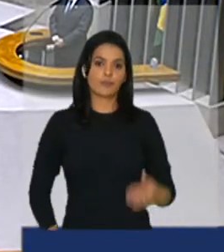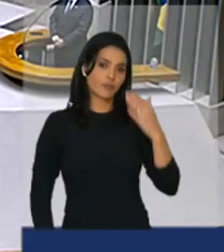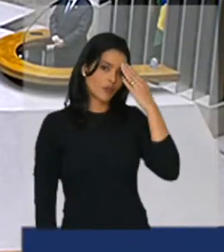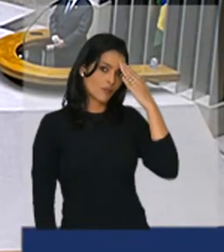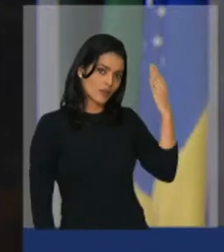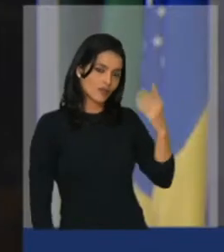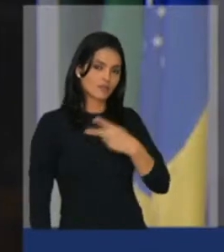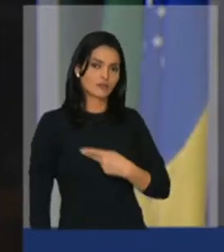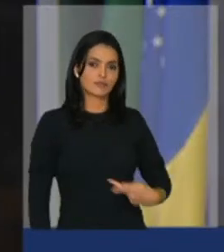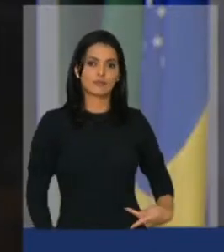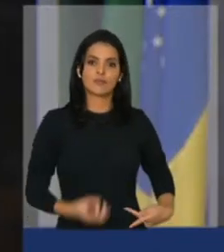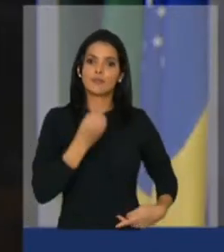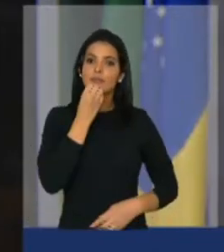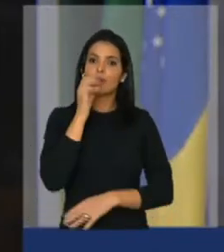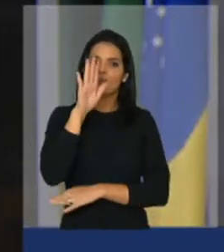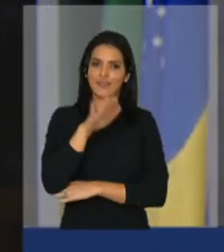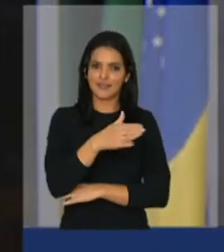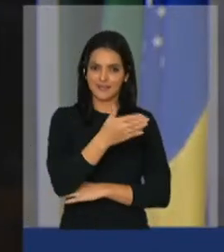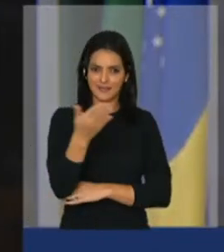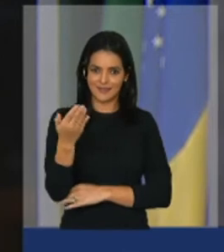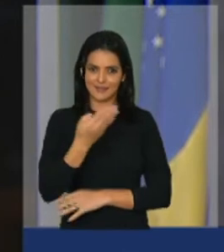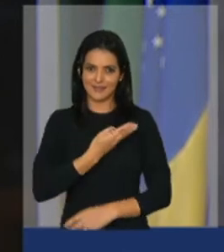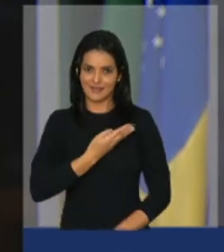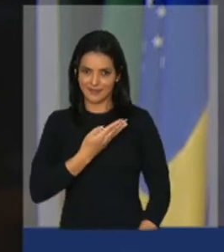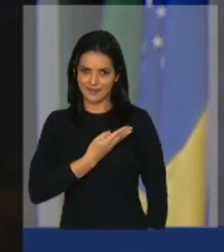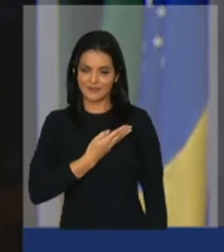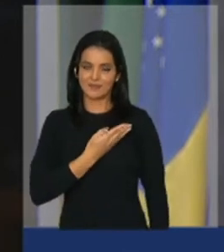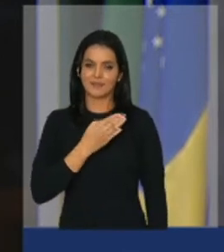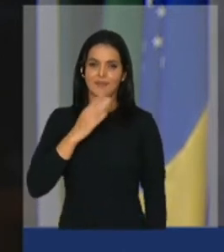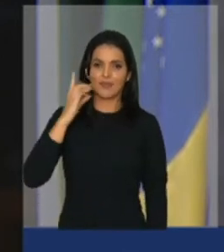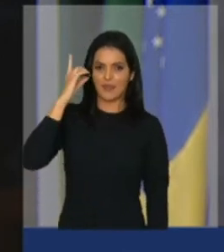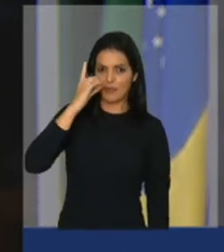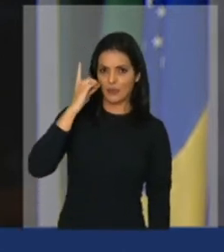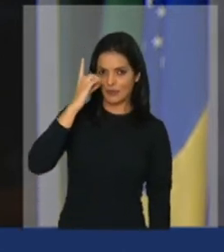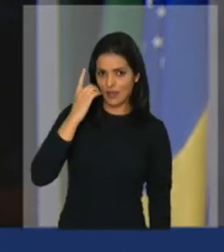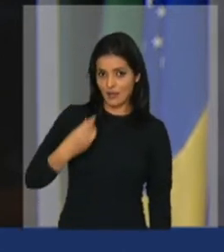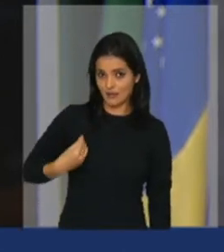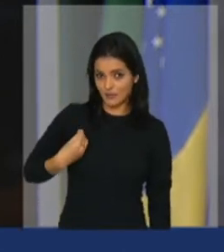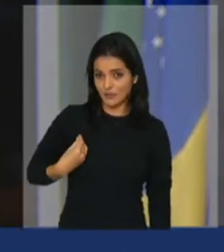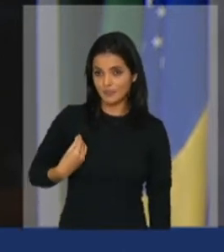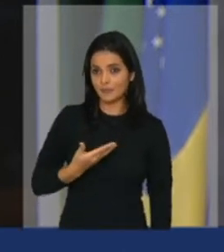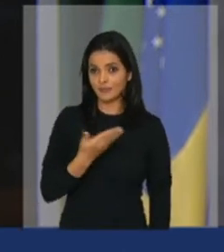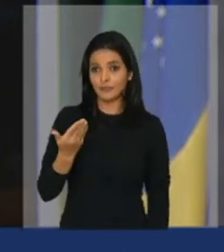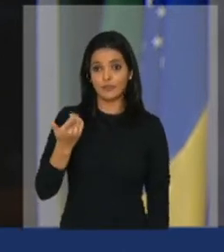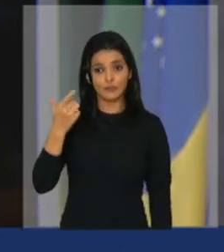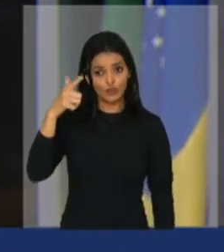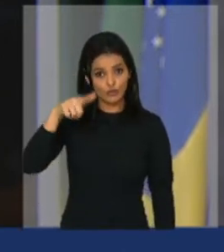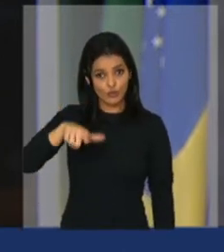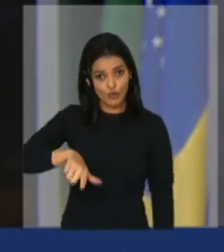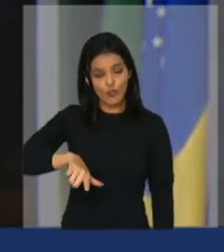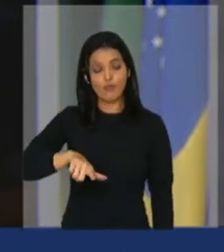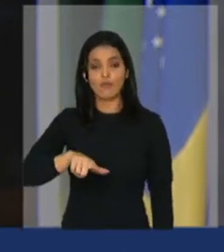TRIBO NA PARA FAZ SER USO DA PALAVRA, DEPUTADO CORONEL TADEU. [DEPUTADO]: OBRIGADO, SENHOR PRESIDENTE, COLEGAS PARLAMENTARES, MAIS UMA VEZ, VOU REPETIR O MESMO DISCURSO